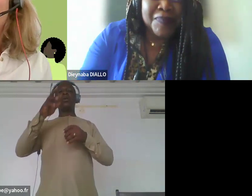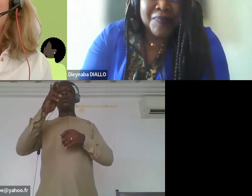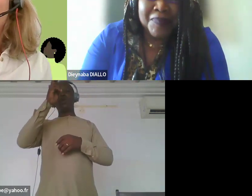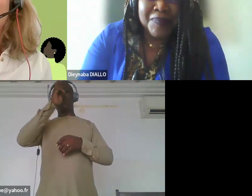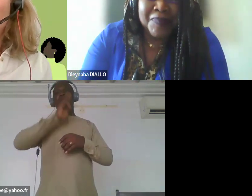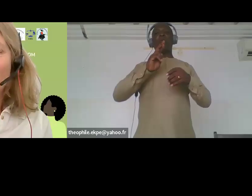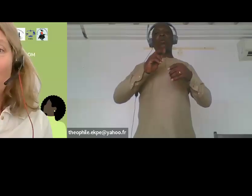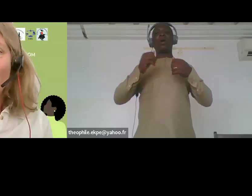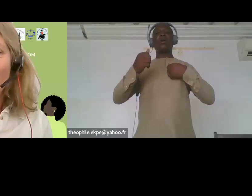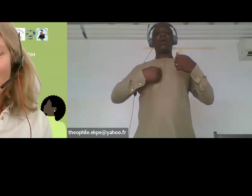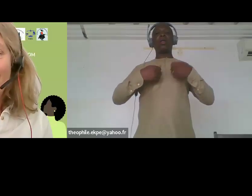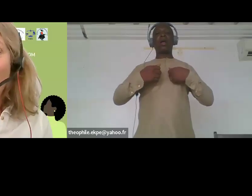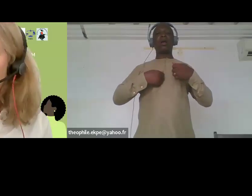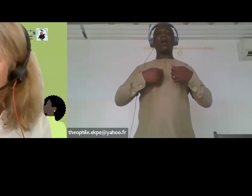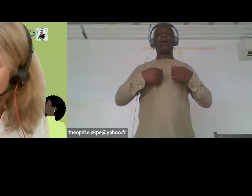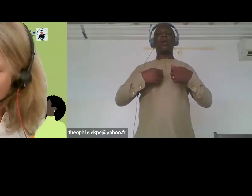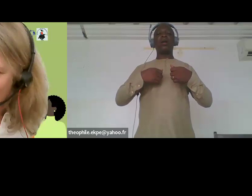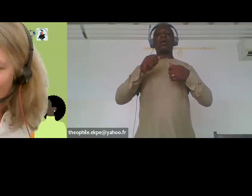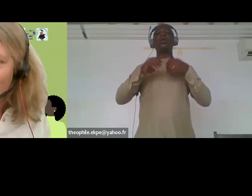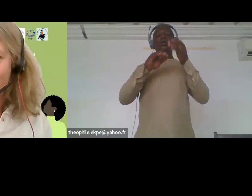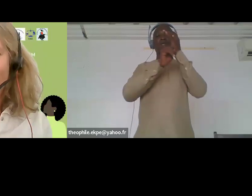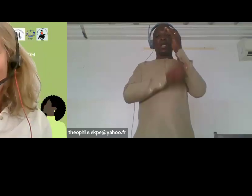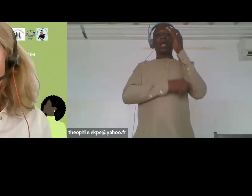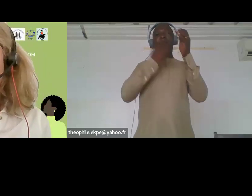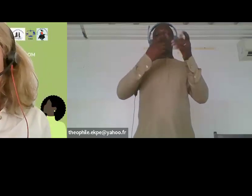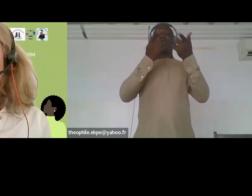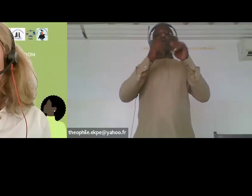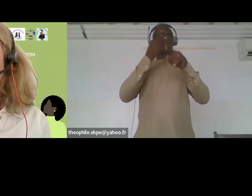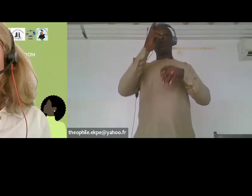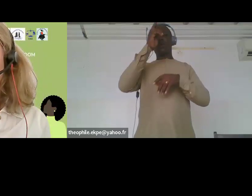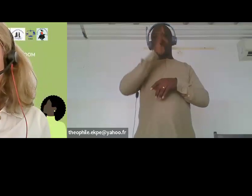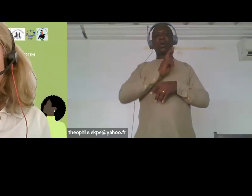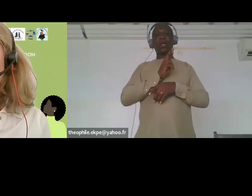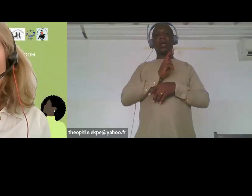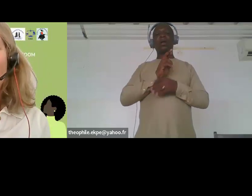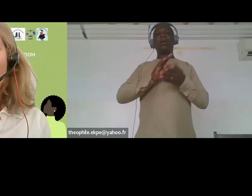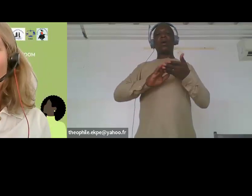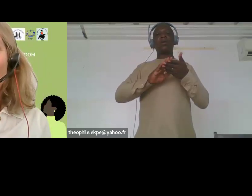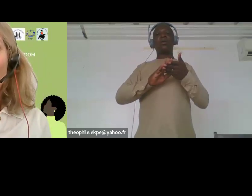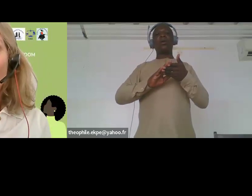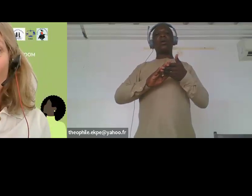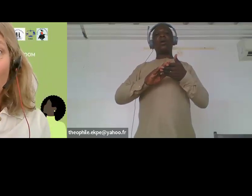euh que le Sénégal puisqu'elle nous vient du Rwanda pardon il s'agit de